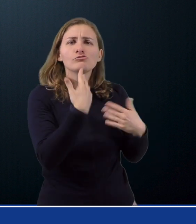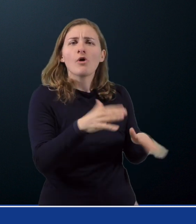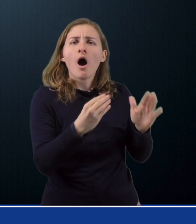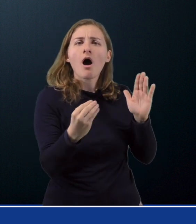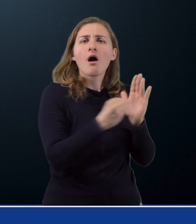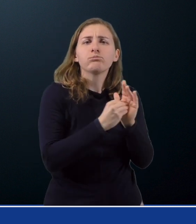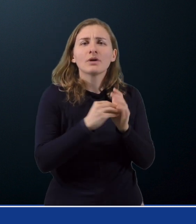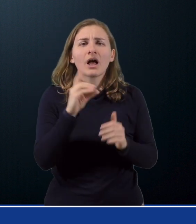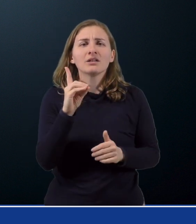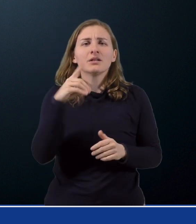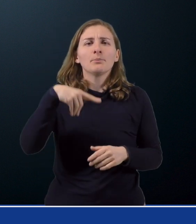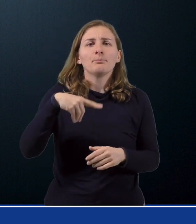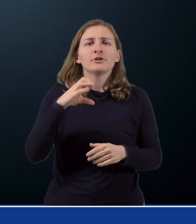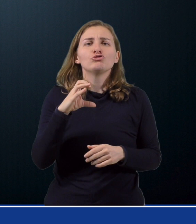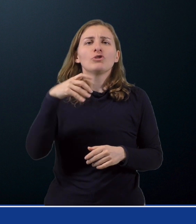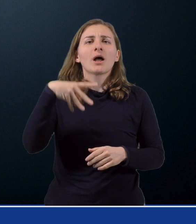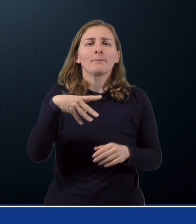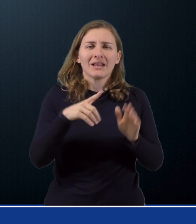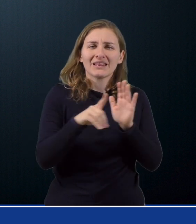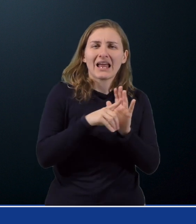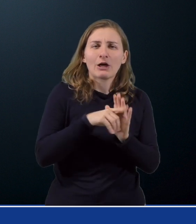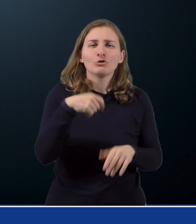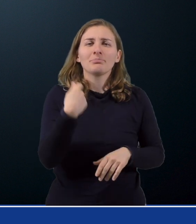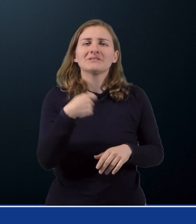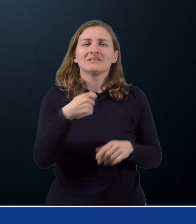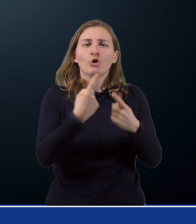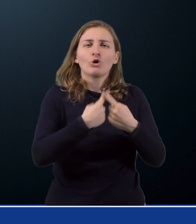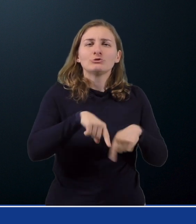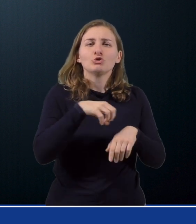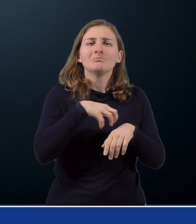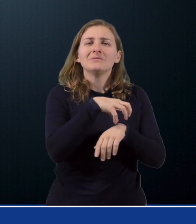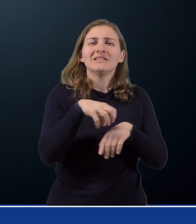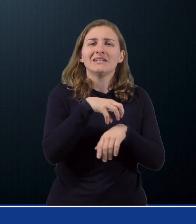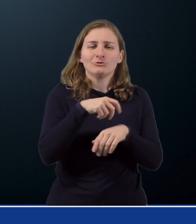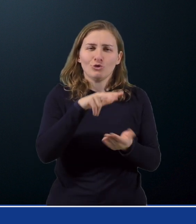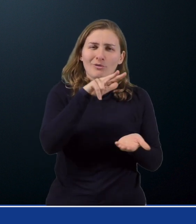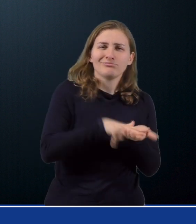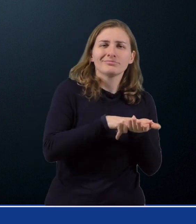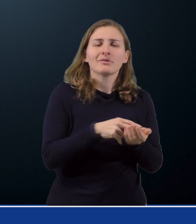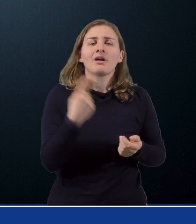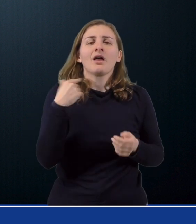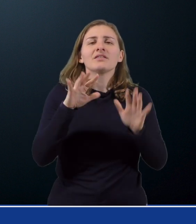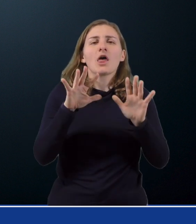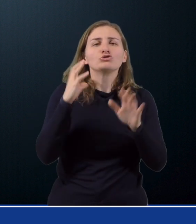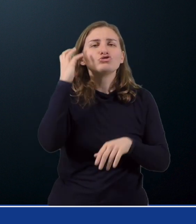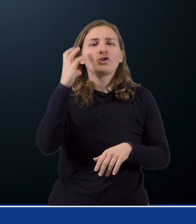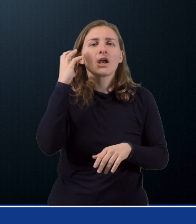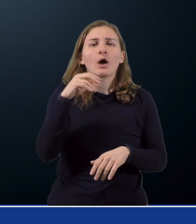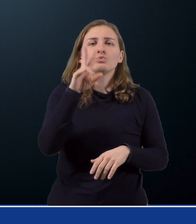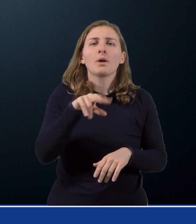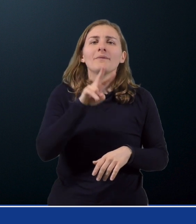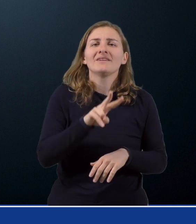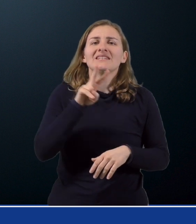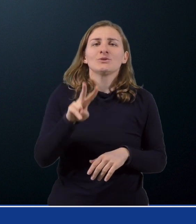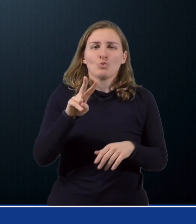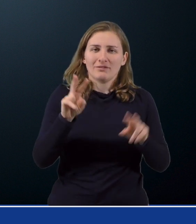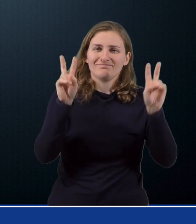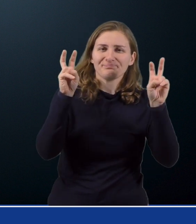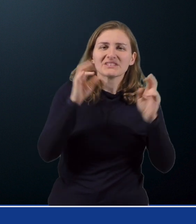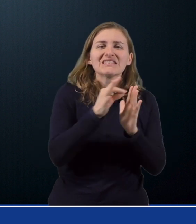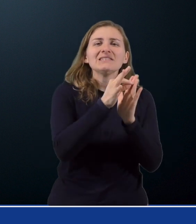pur avendolo iniziato prima dell’approvazione del DPCM il 10 gennaio 2022, intitolato: